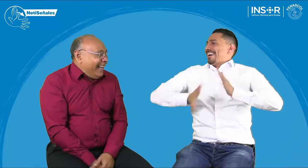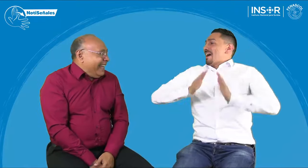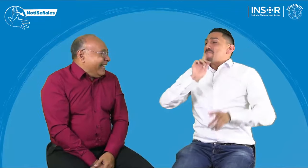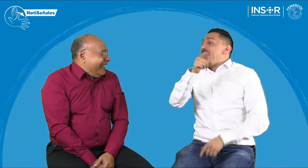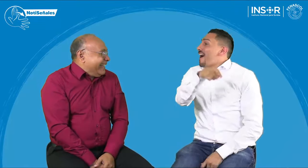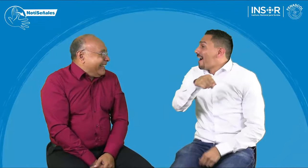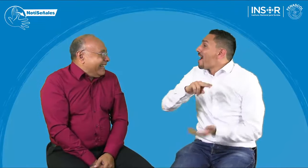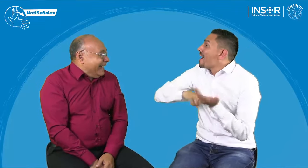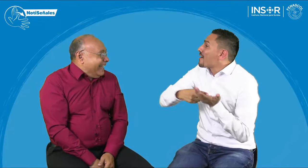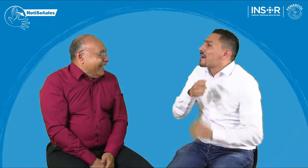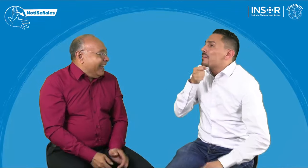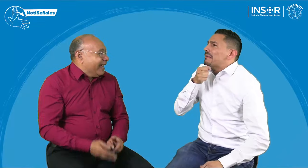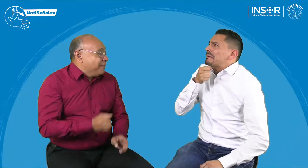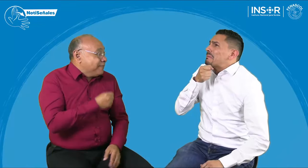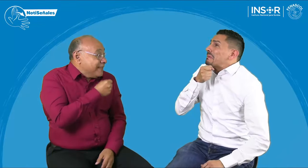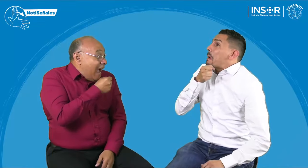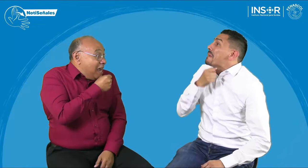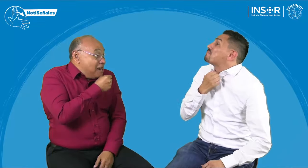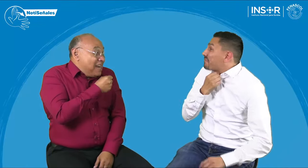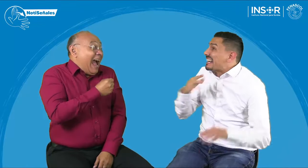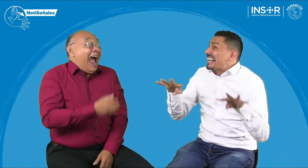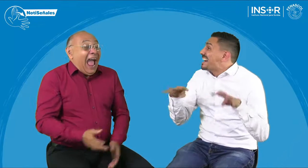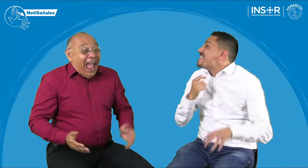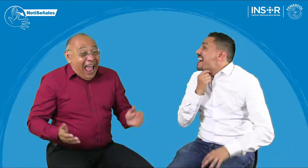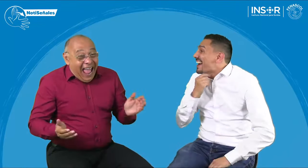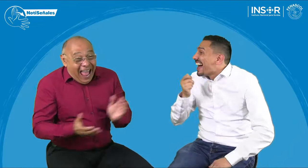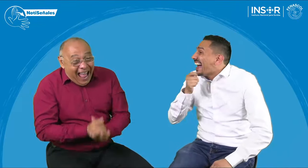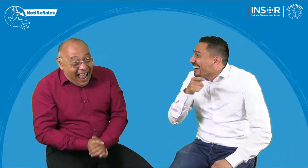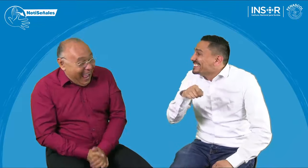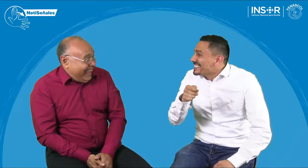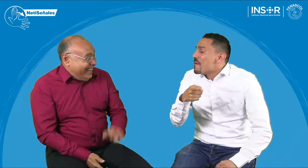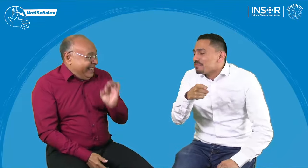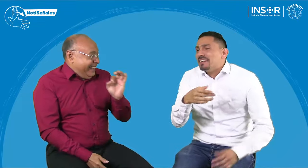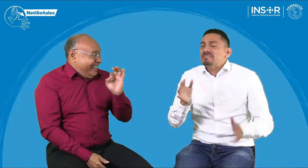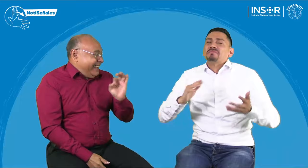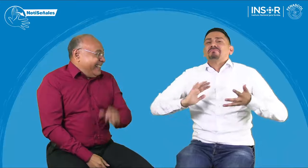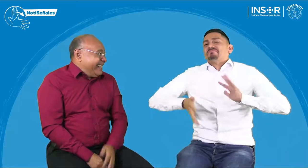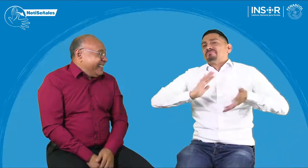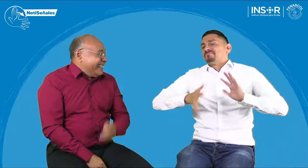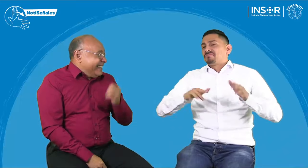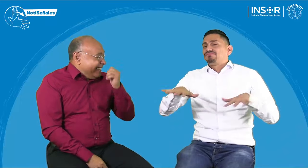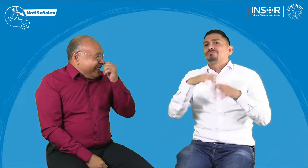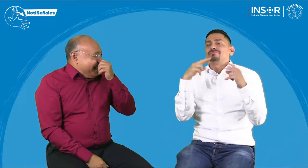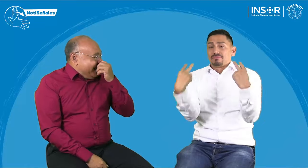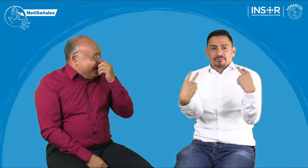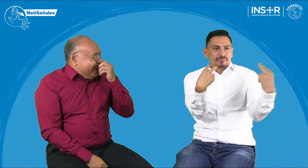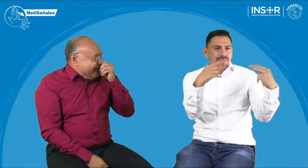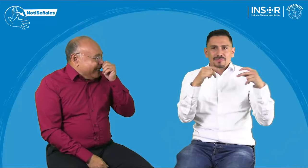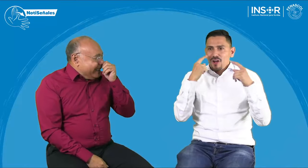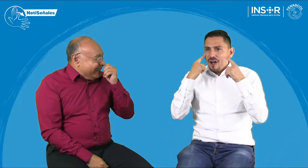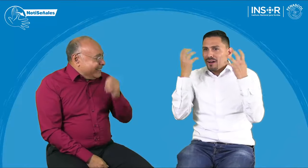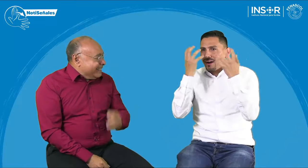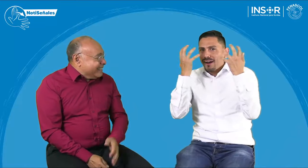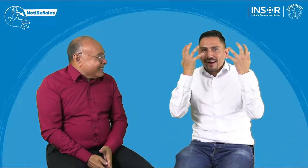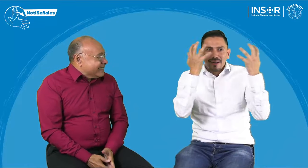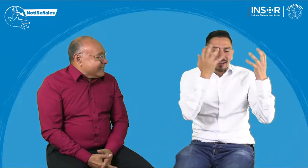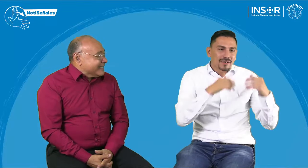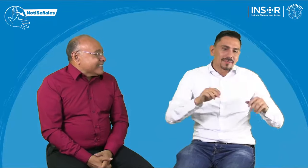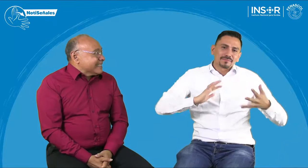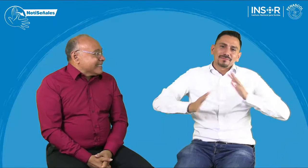no hablo entonces eh con la lengua de señas es eso no se nota tanto. Mi intérprete sí